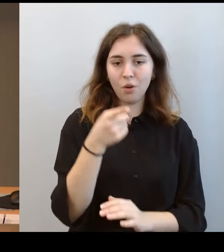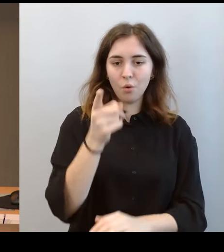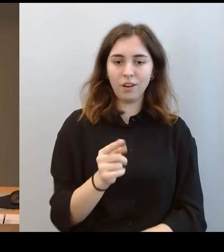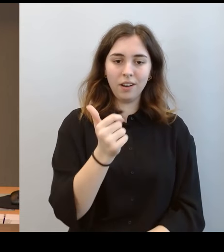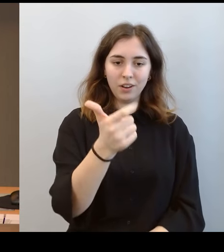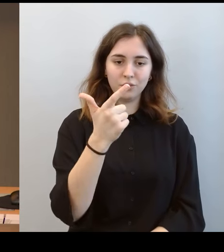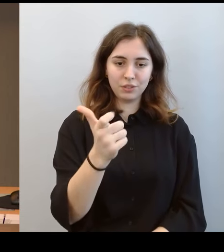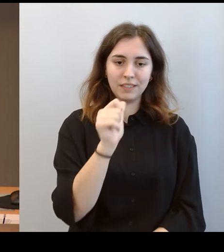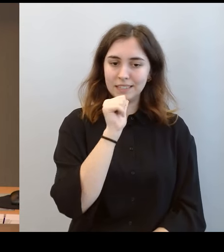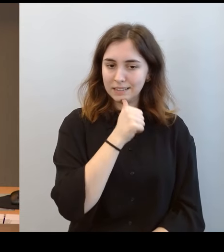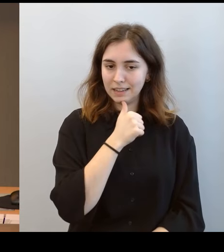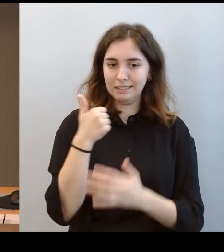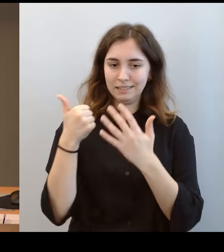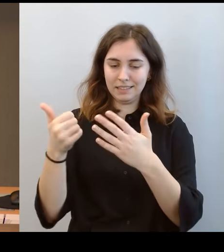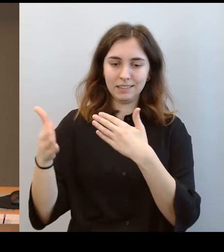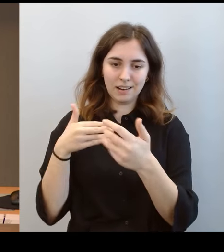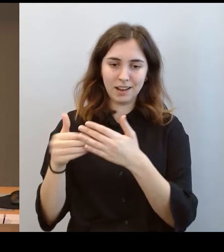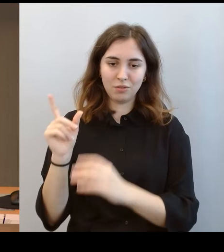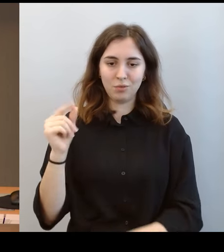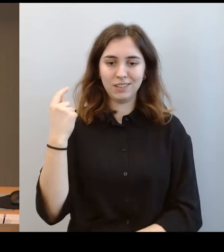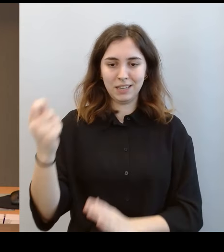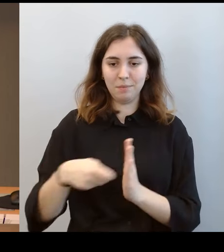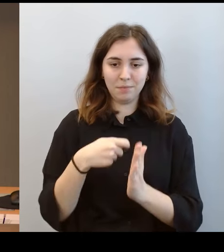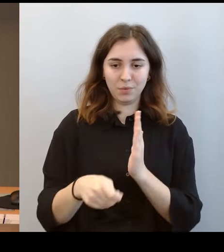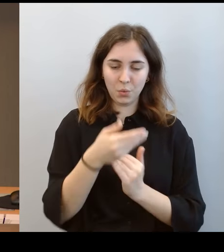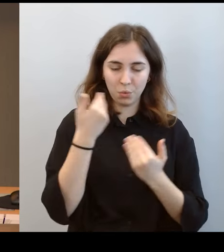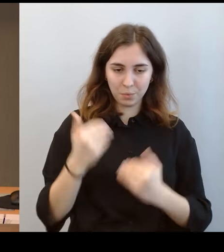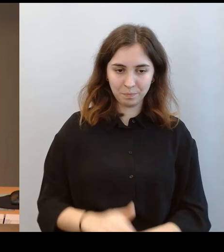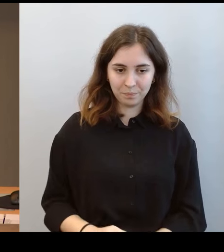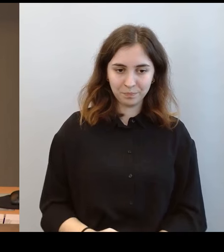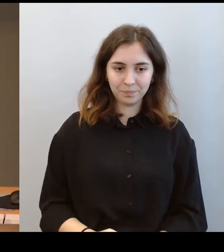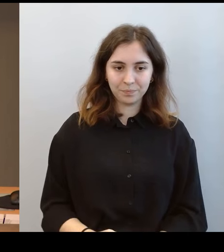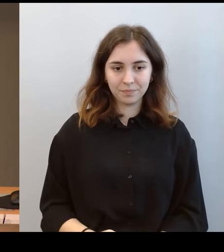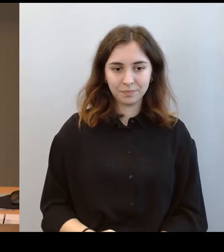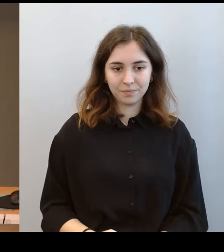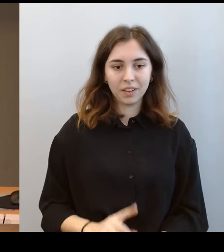Trefzer nicht gewählt und als stellvertretendes Mitglied war vorgeschlagen, Herr Carsten Ubbelohde.